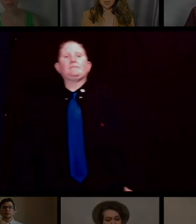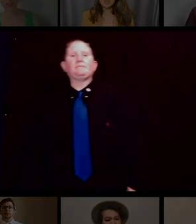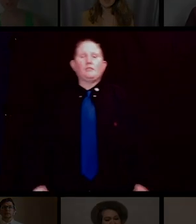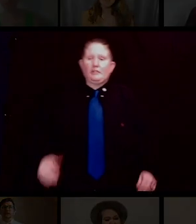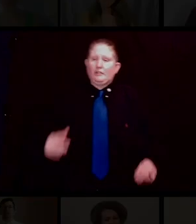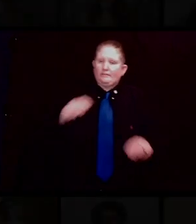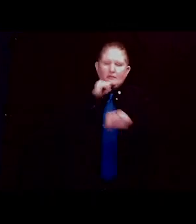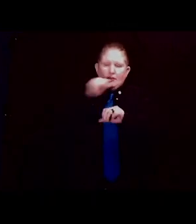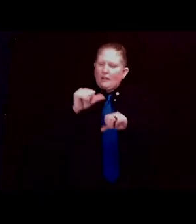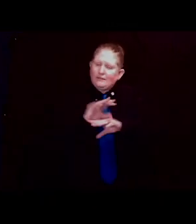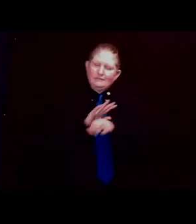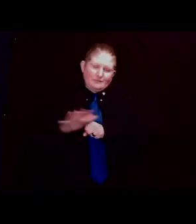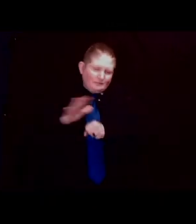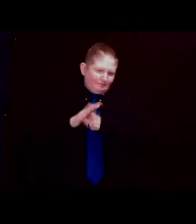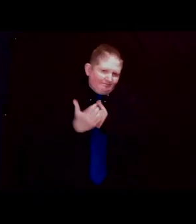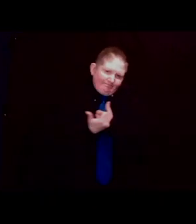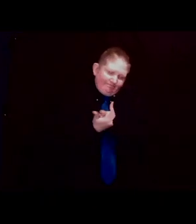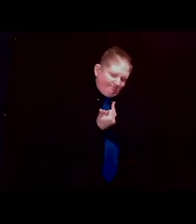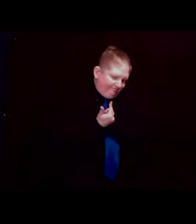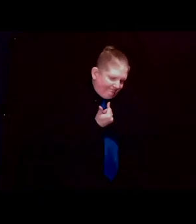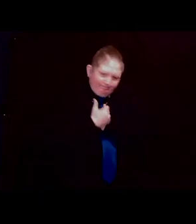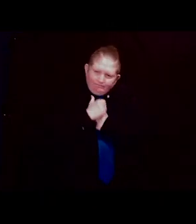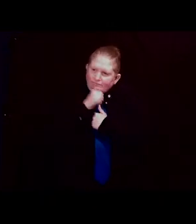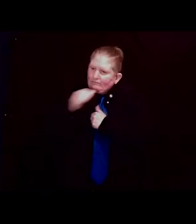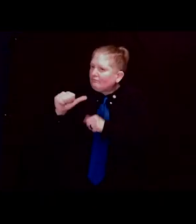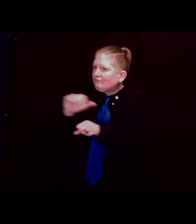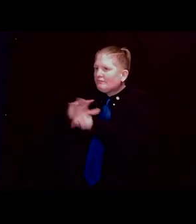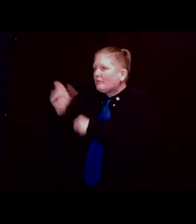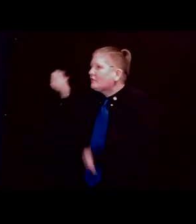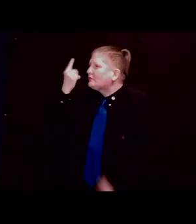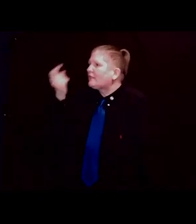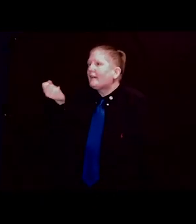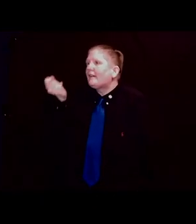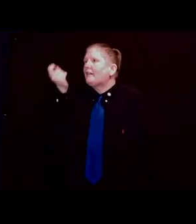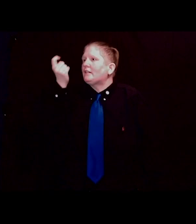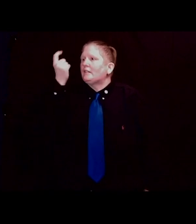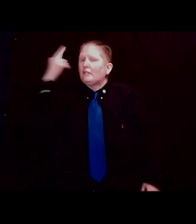Muy poca luz, muy poca agua